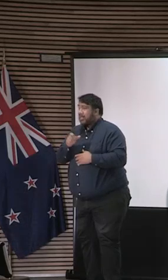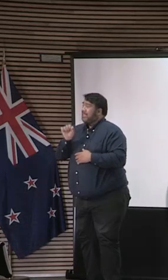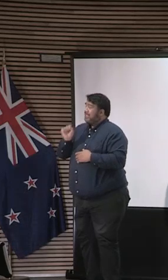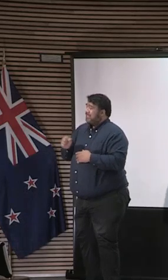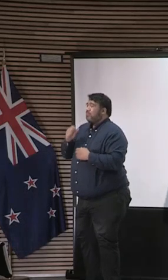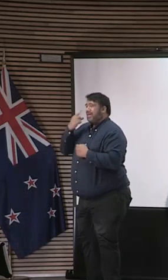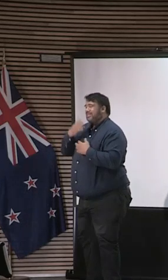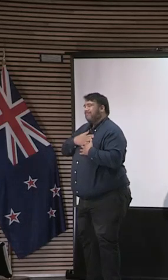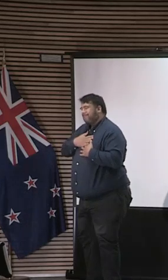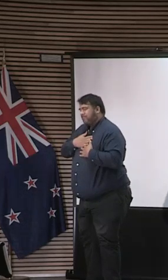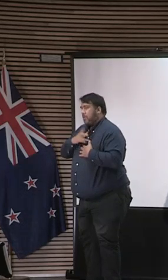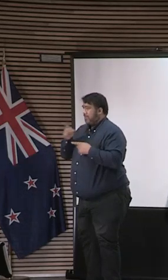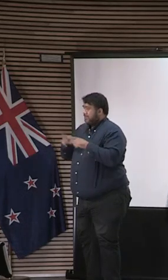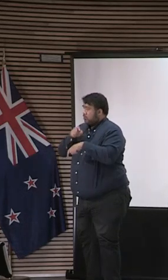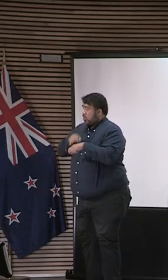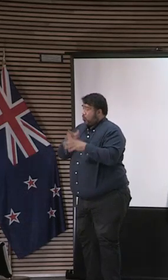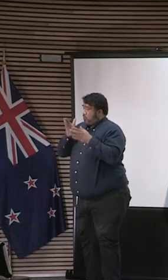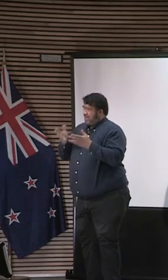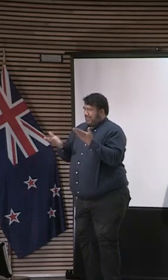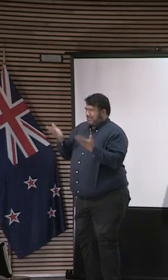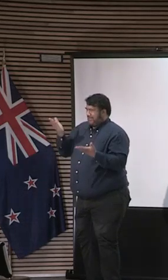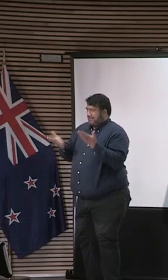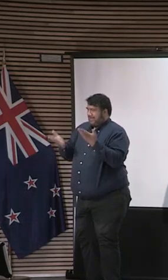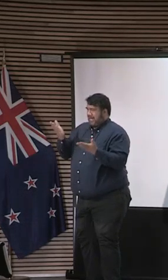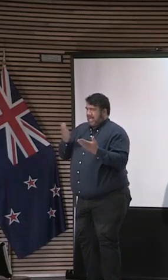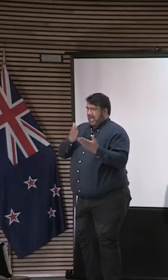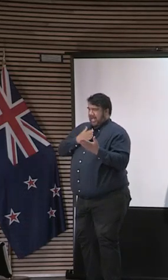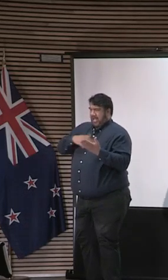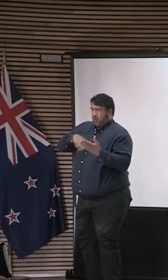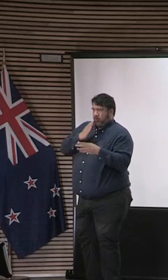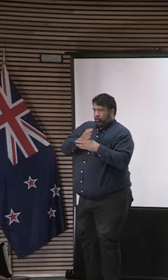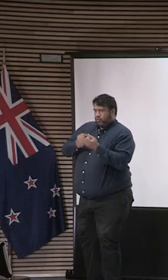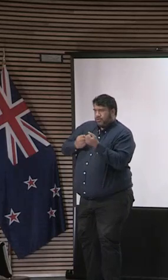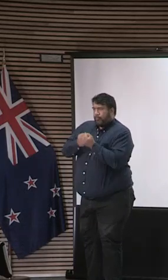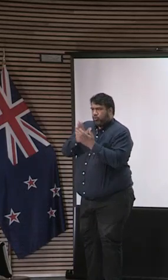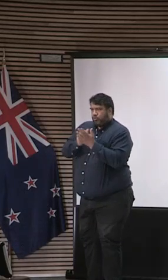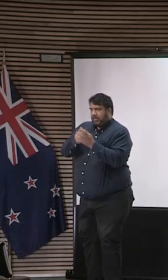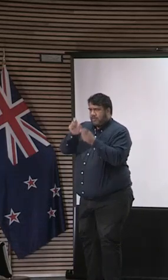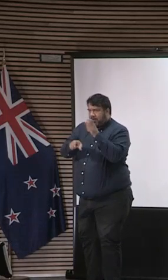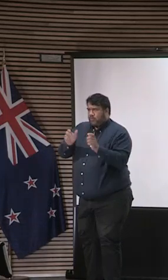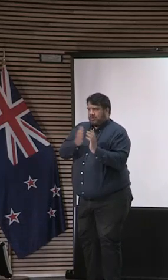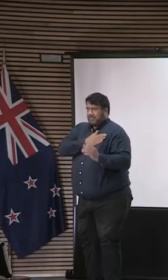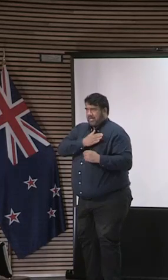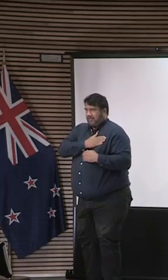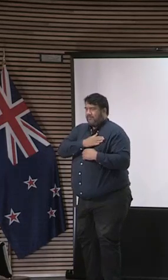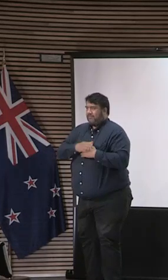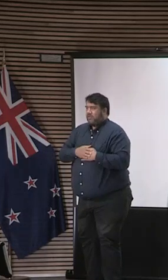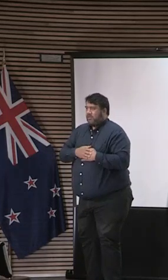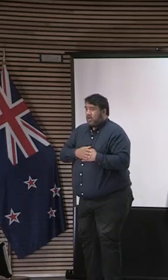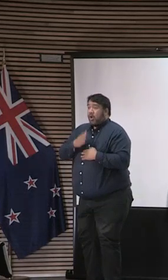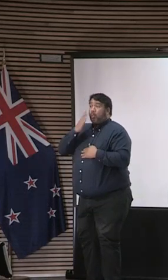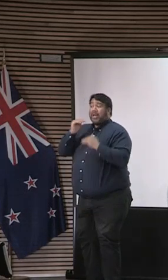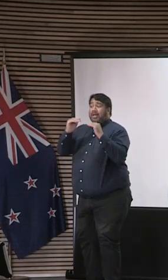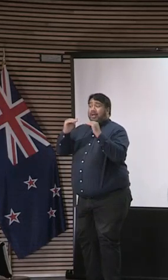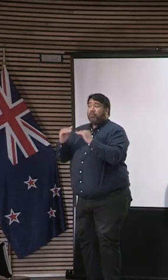mahi. Na, he pono ano kei kona